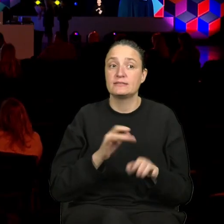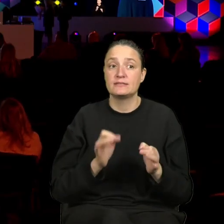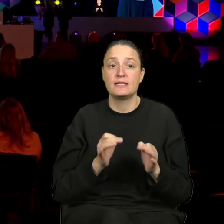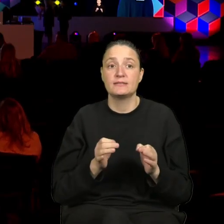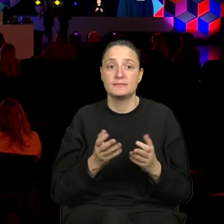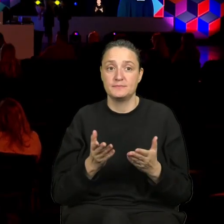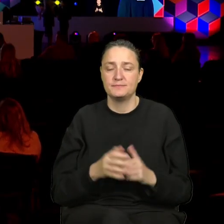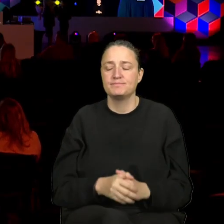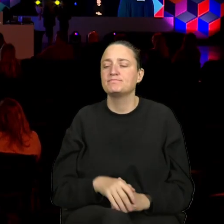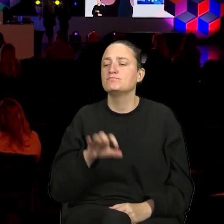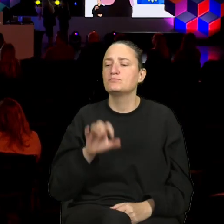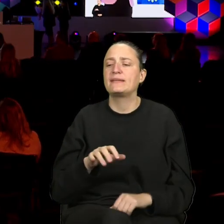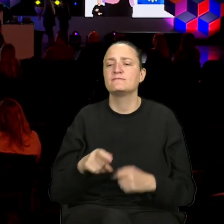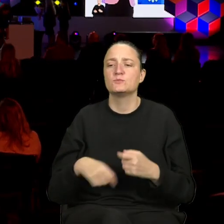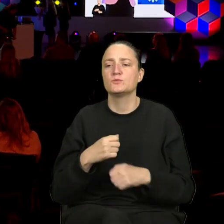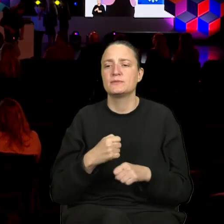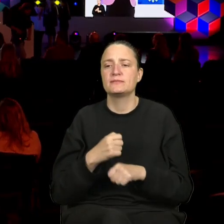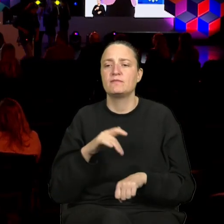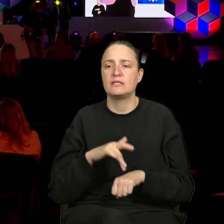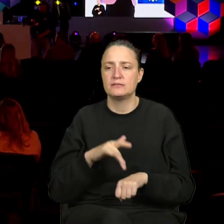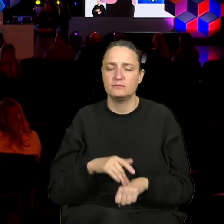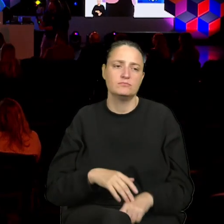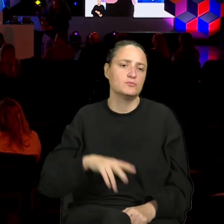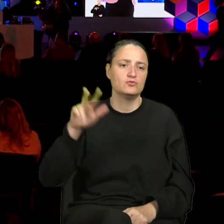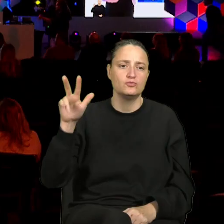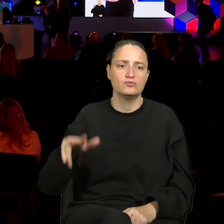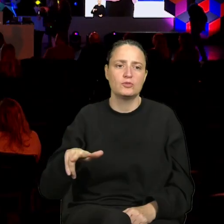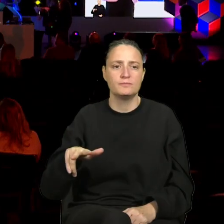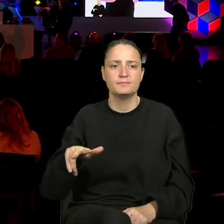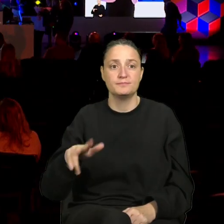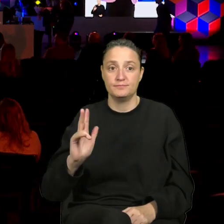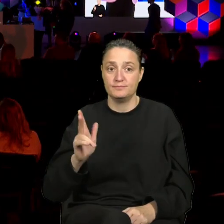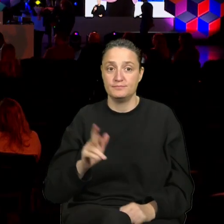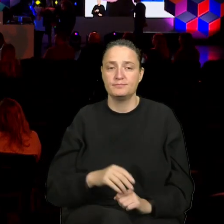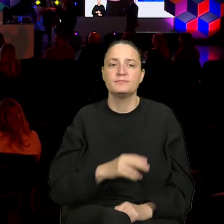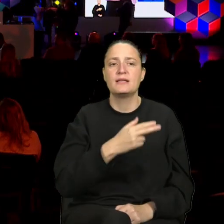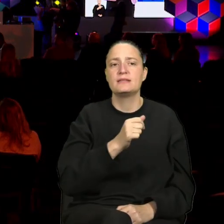W kategorii efekty współpracy trzecie miejsce zajęła Pani Natalia Różańska.